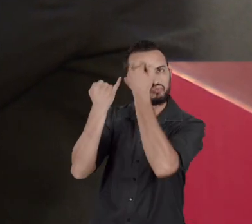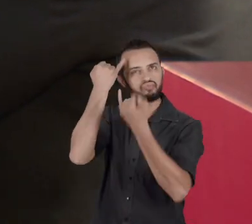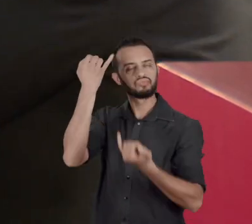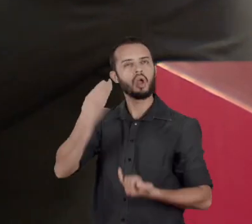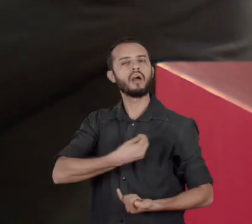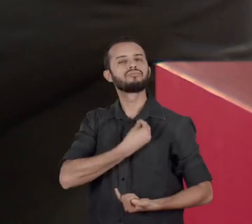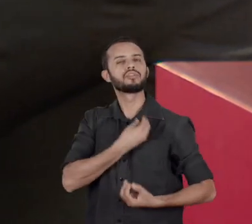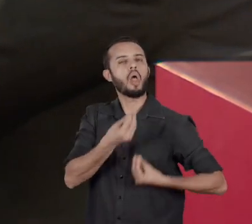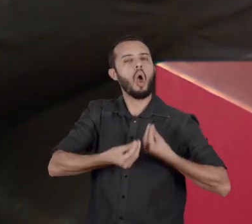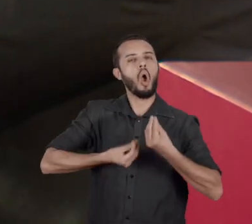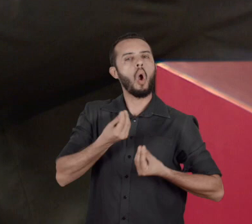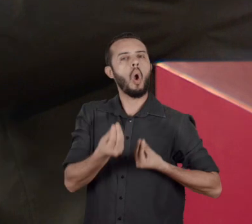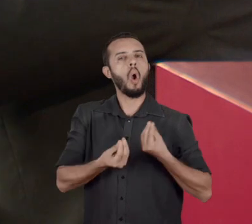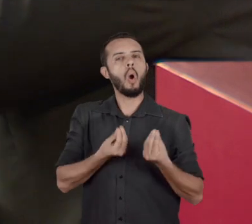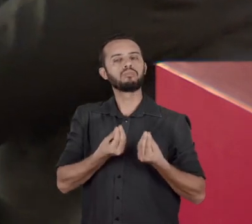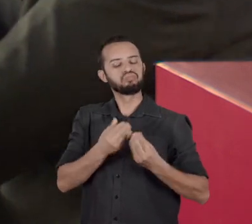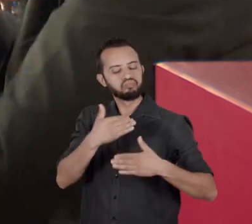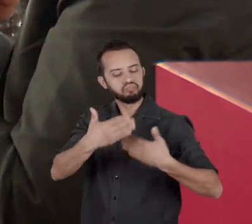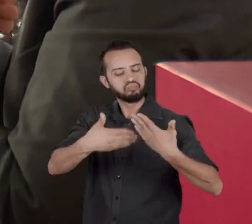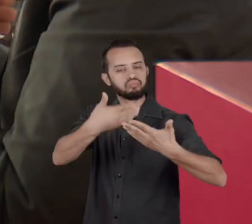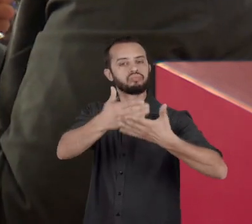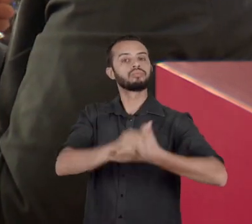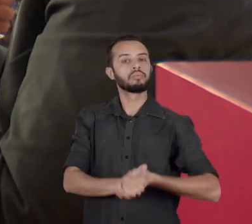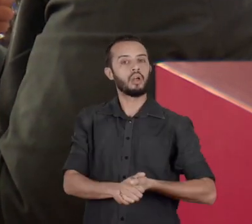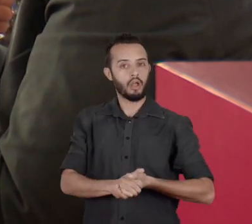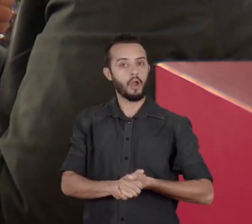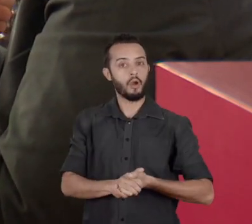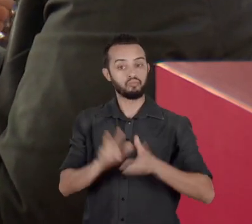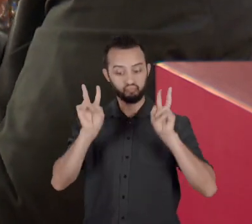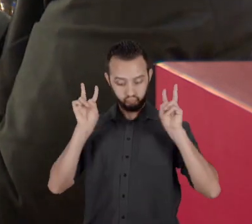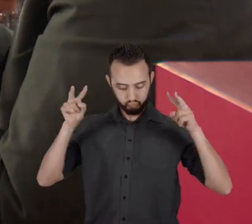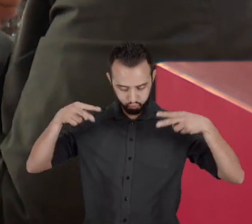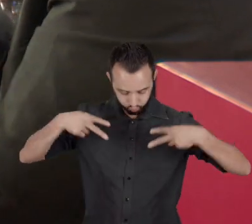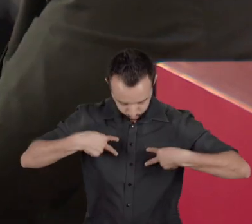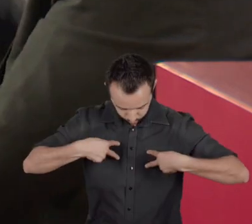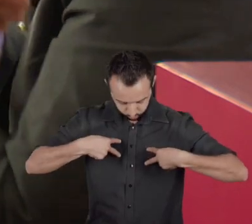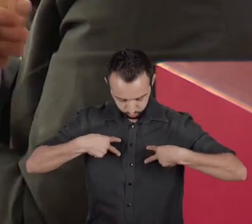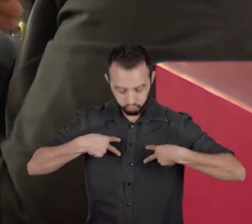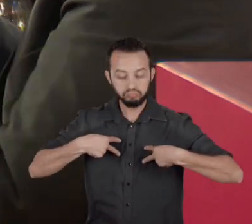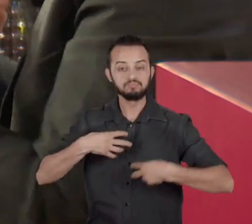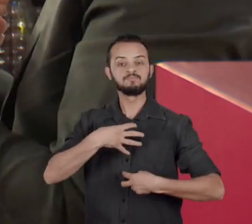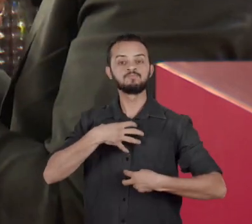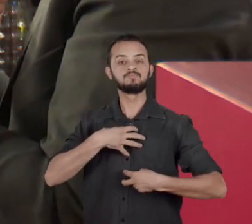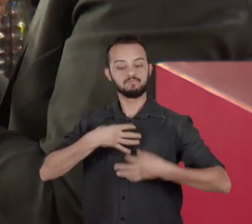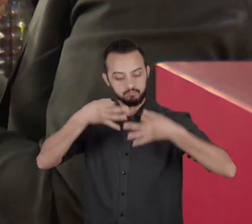é um movimento de interiorização das questões morais que são relevantes.